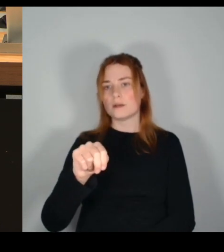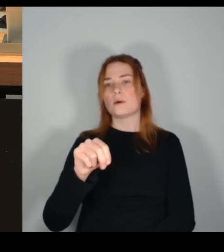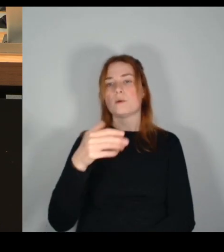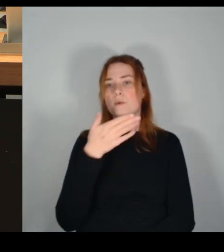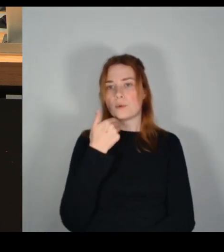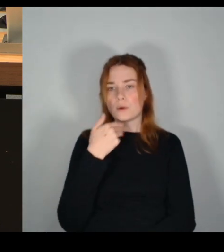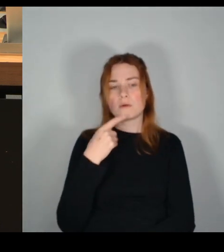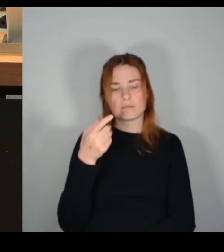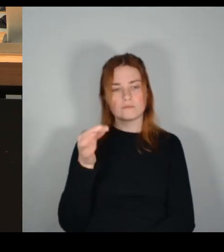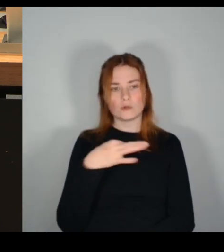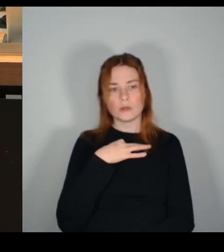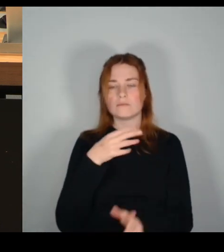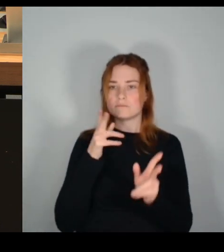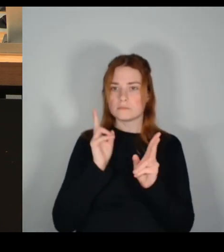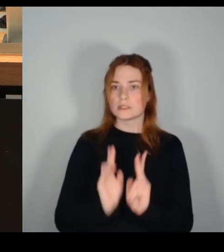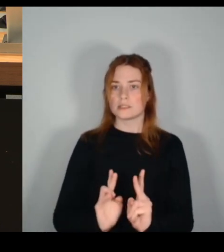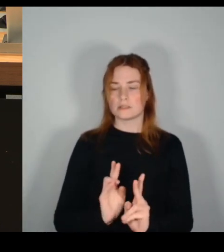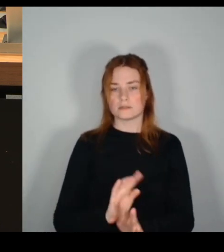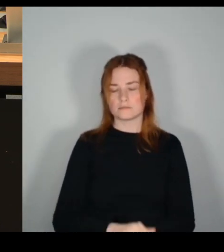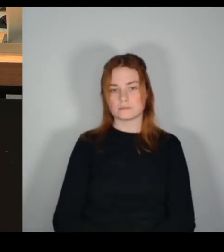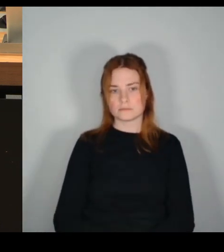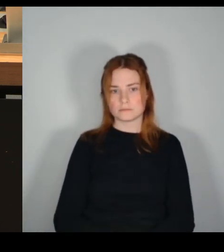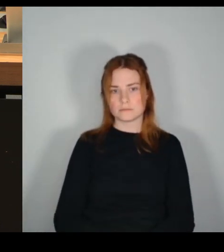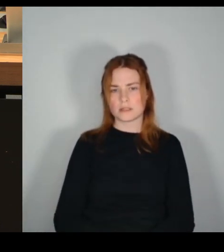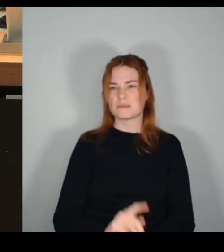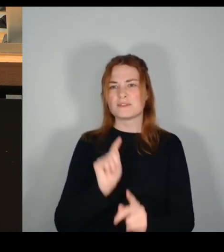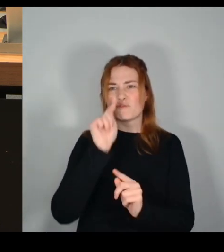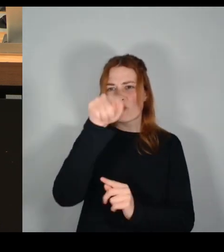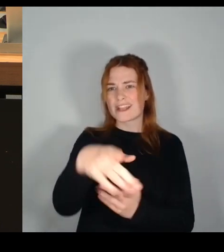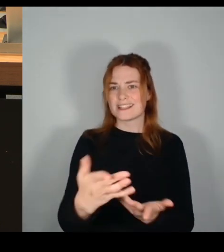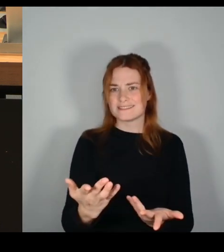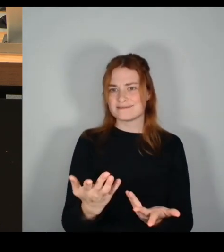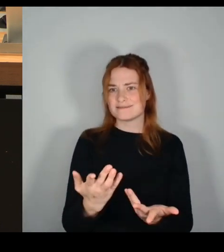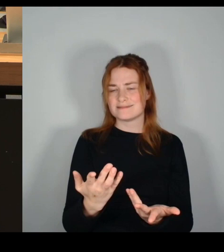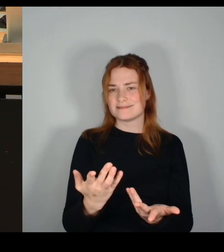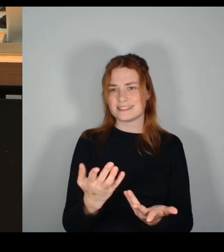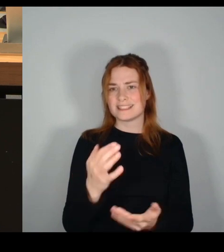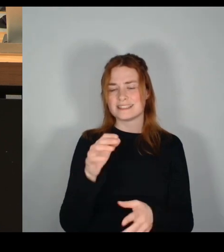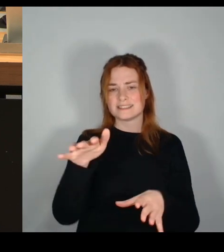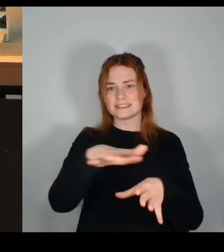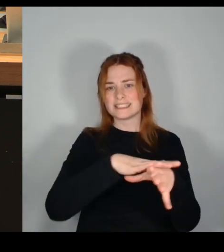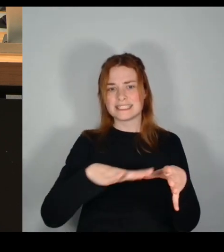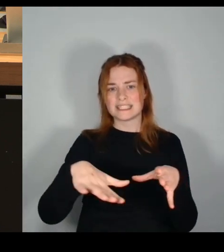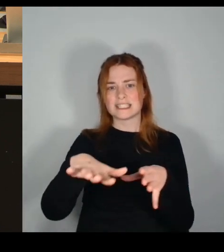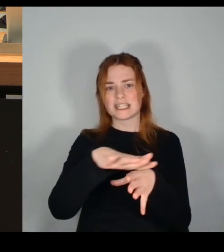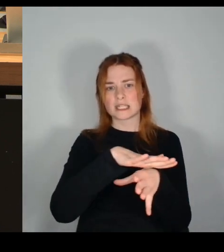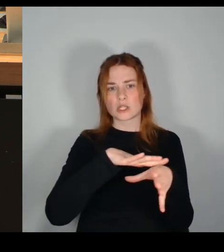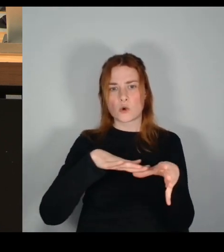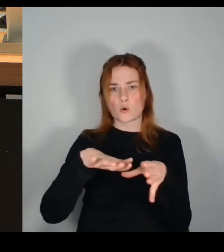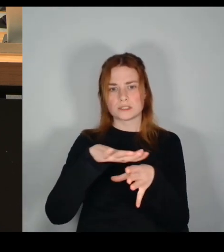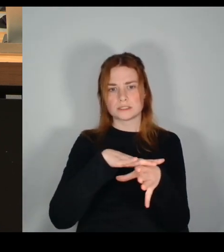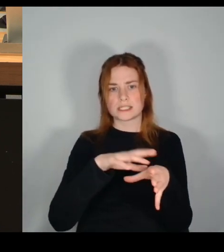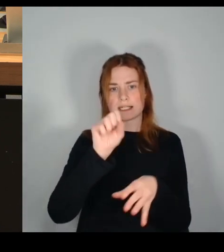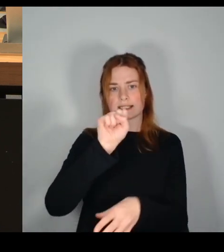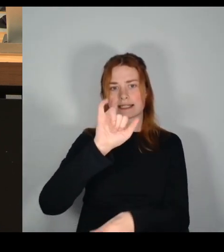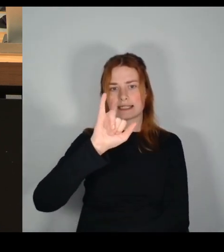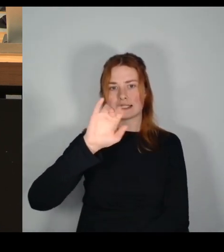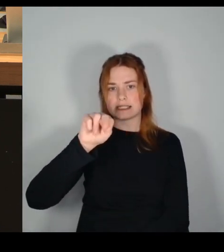Wenn ich mir überlege, in der Region Sindschar lebten ein 600.000 Jesiden nach den Vertreibungsaktionen, die auch vollkommen zurecht als